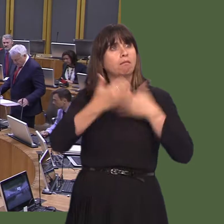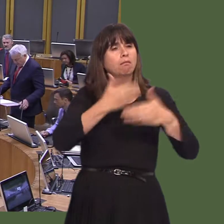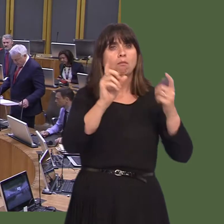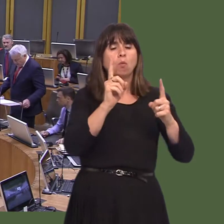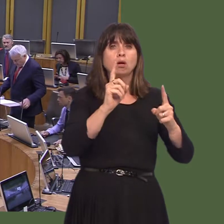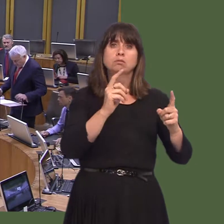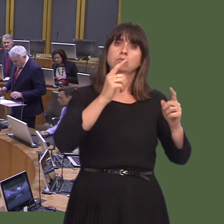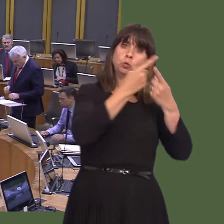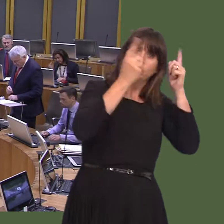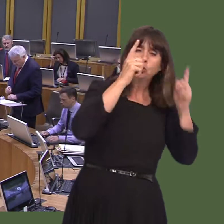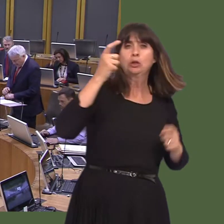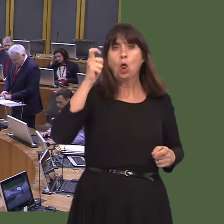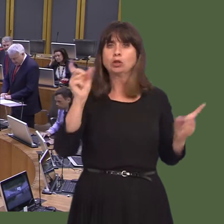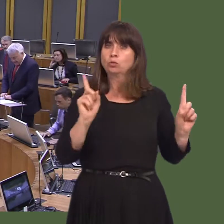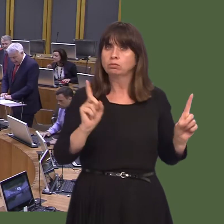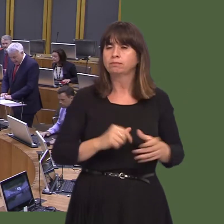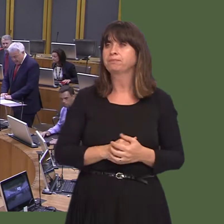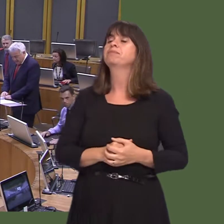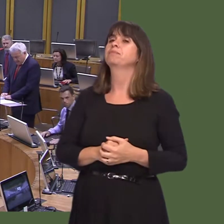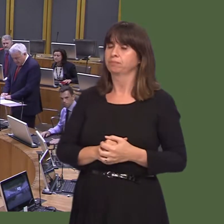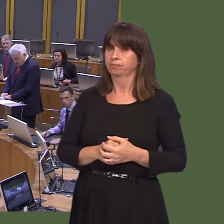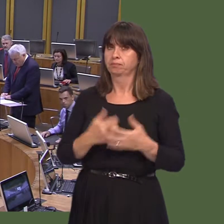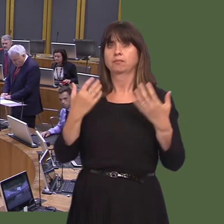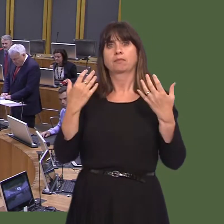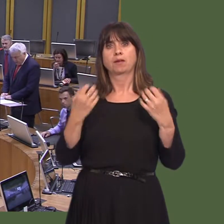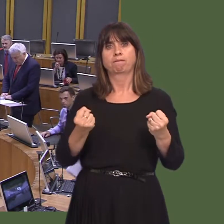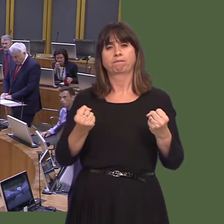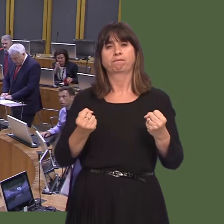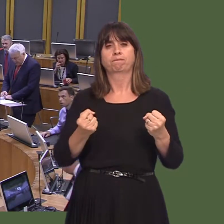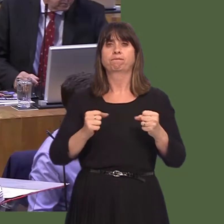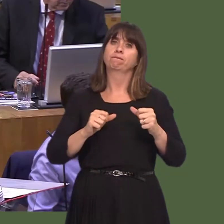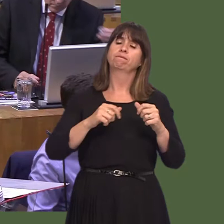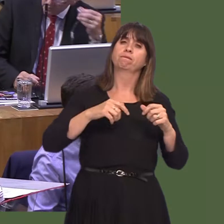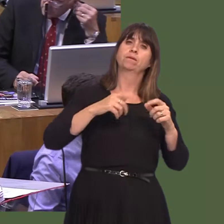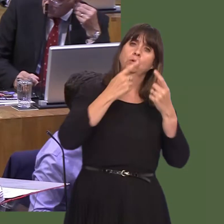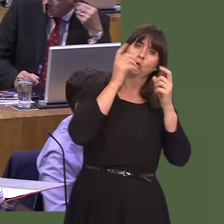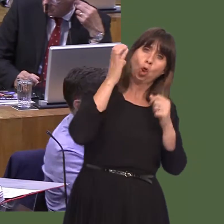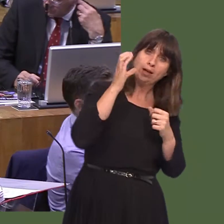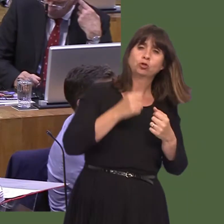Dyfodol Cymru' yn rhoi sylw i effaith Brexit ar addysg Ùl-orfodol ac yn nodi blaenoriaethau ar gyfer y trafodaethau.